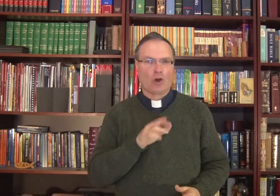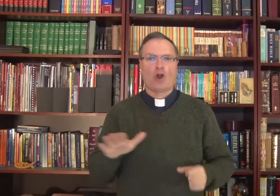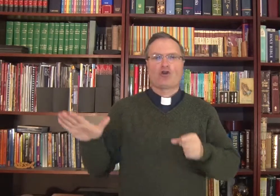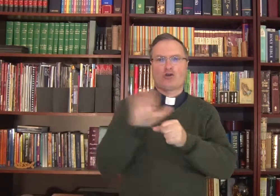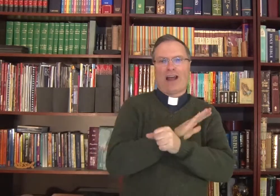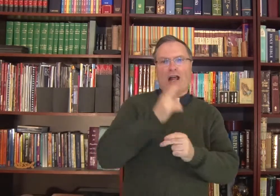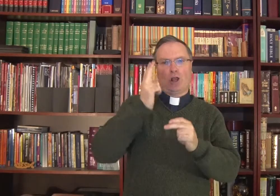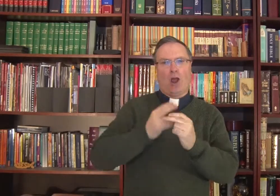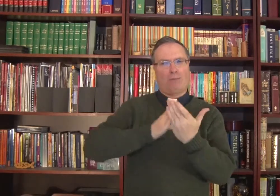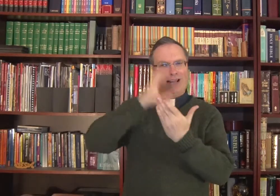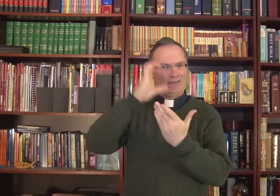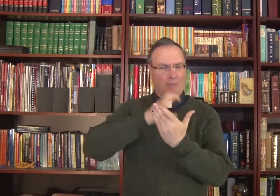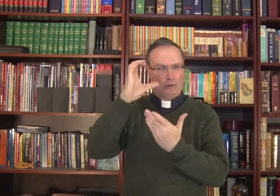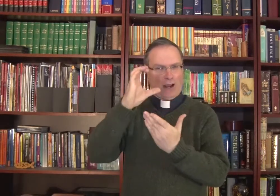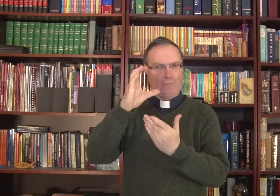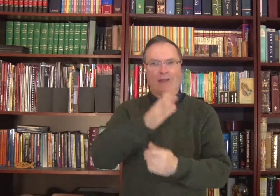couverte de noms blasphématoires